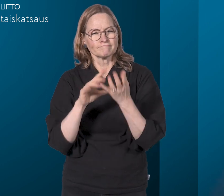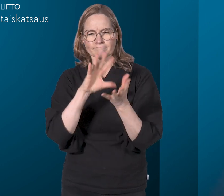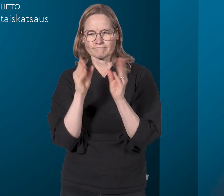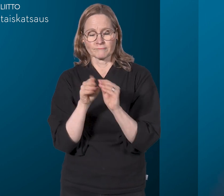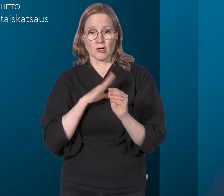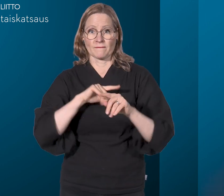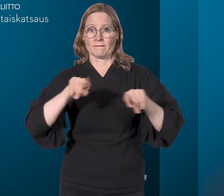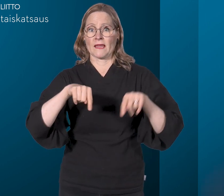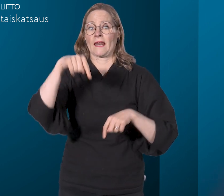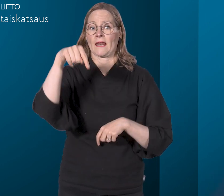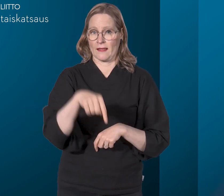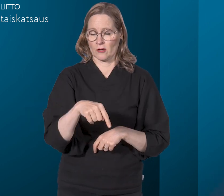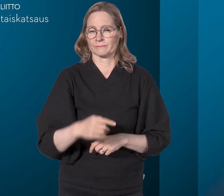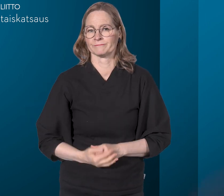oheisen linkin takaa löytyvällä videolla.